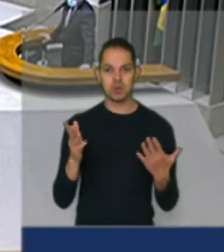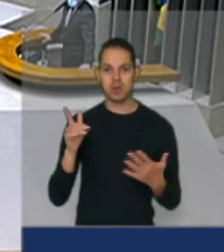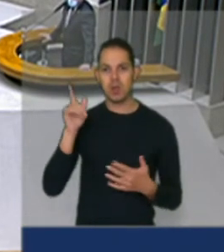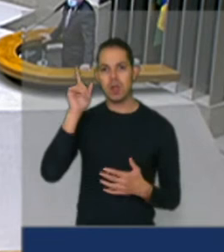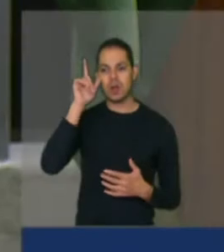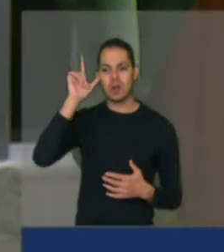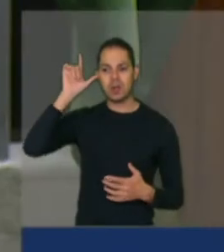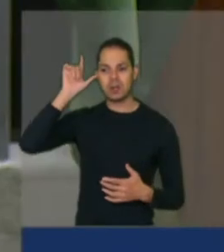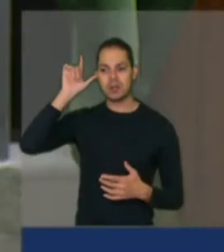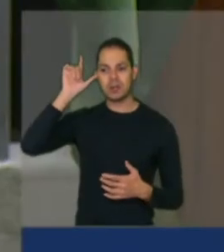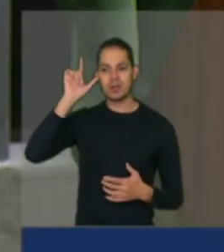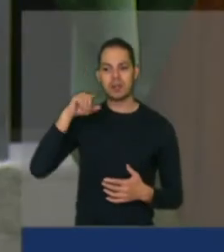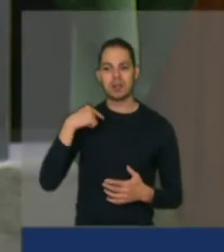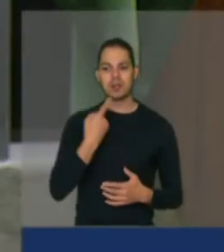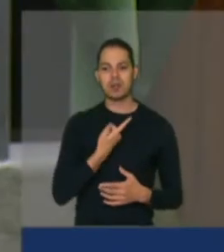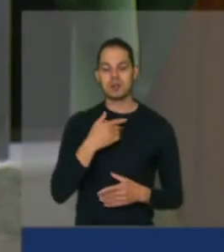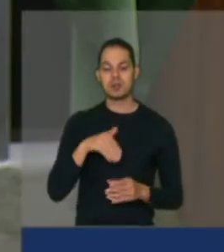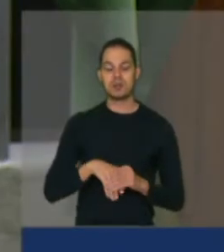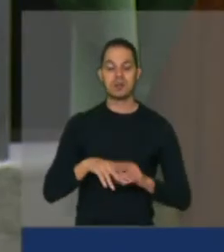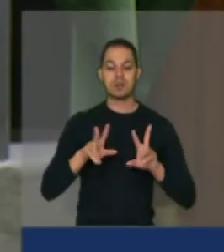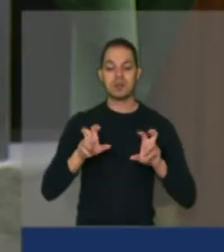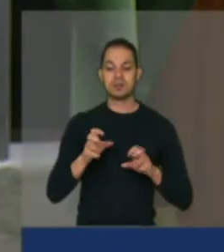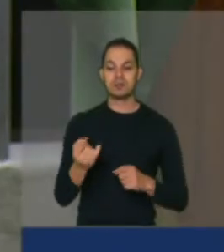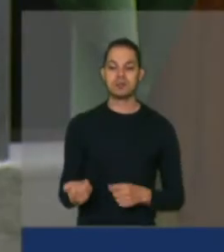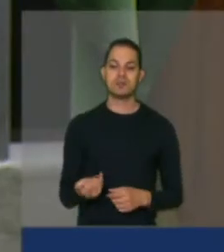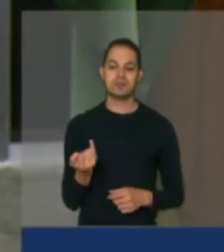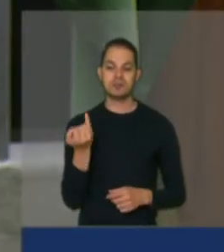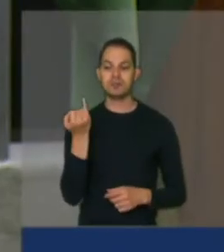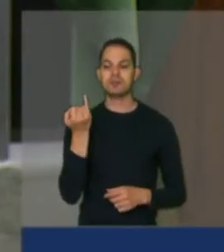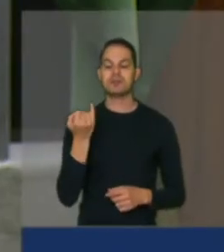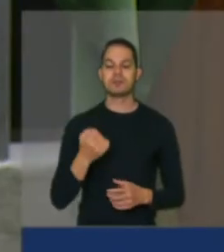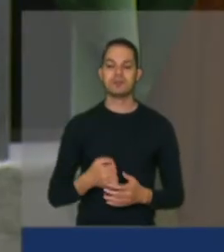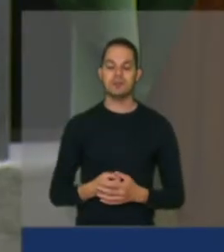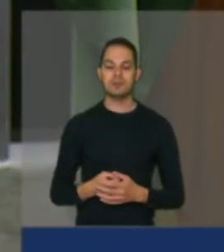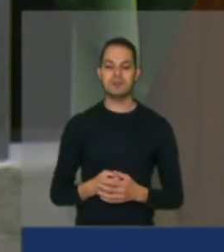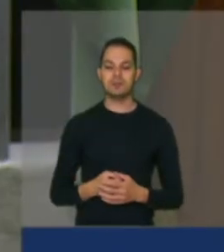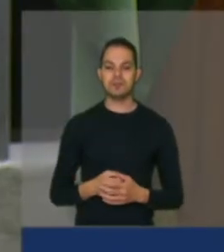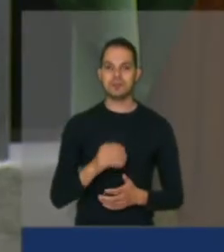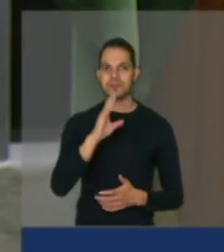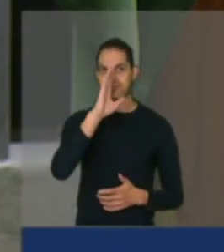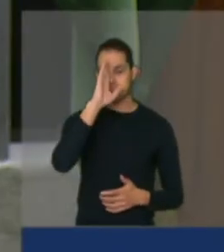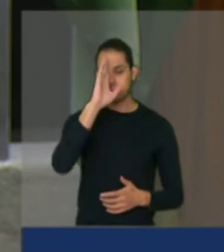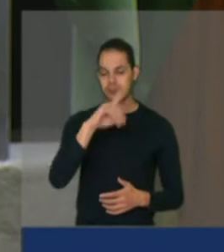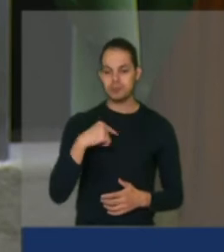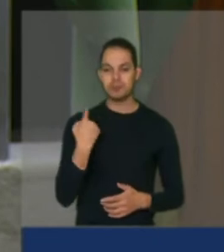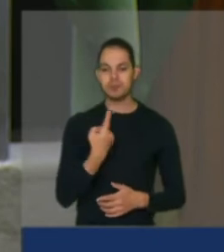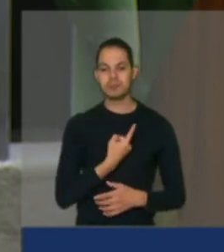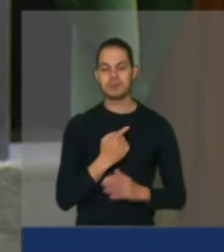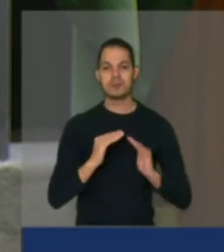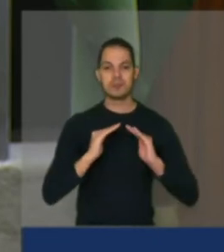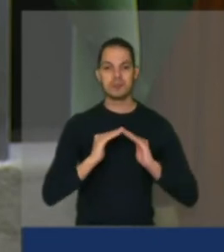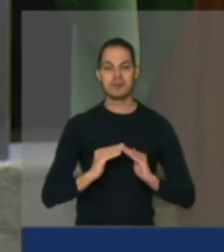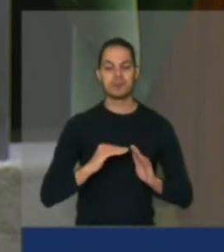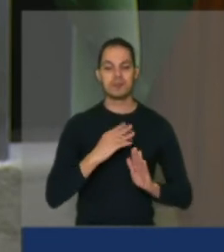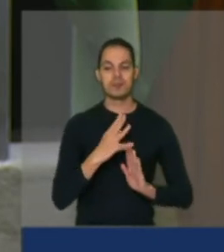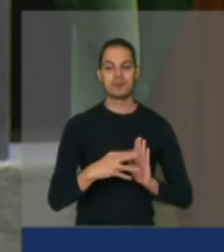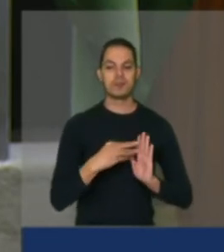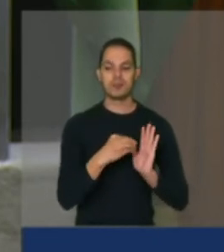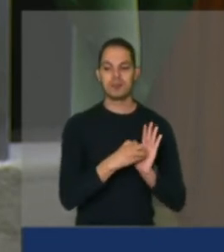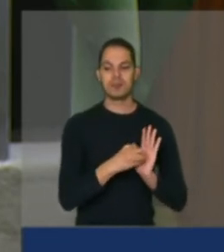ONTEM, VOTAMOS UMA MATÉRIA MUITO IMPORTANTE PRINCIPALMENTE PARA NÓS DA AMAZÔNIA NA AMAZÔNIA, O QUE